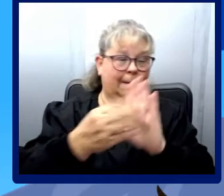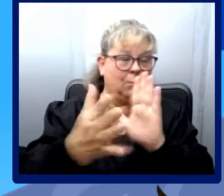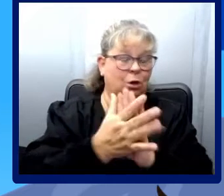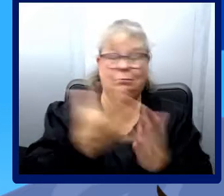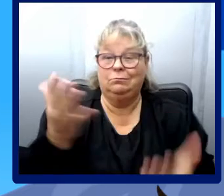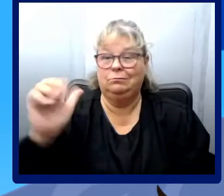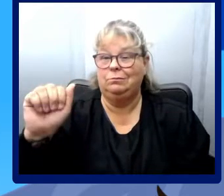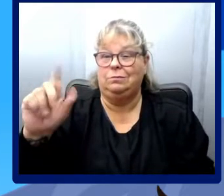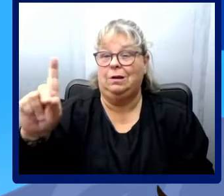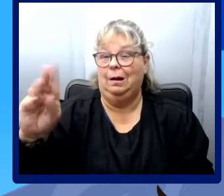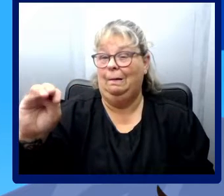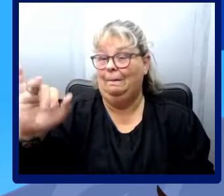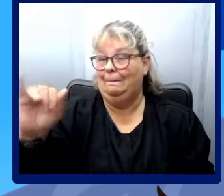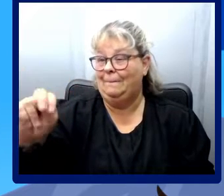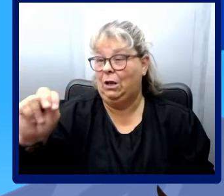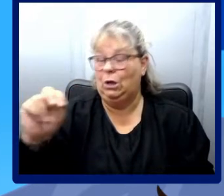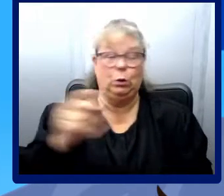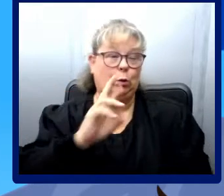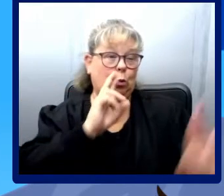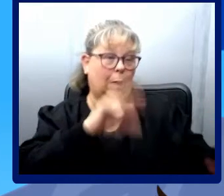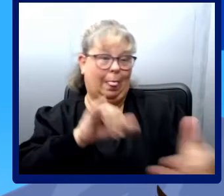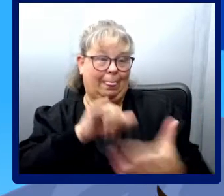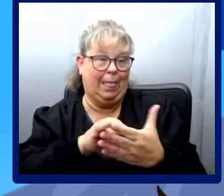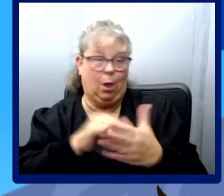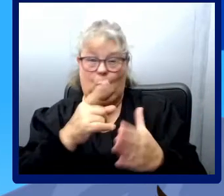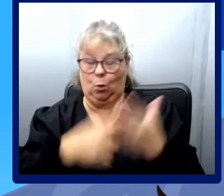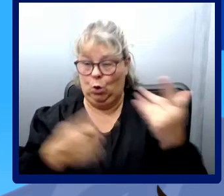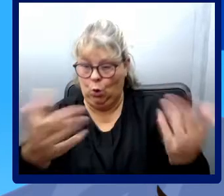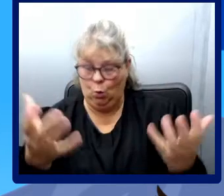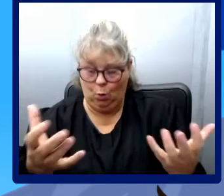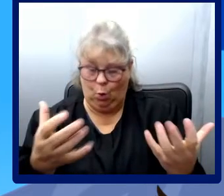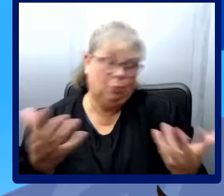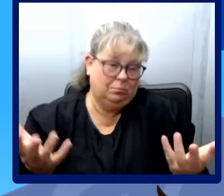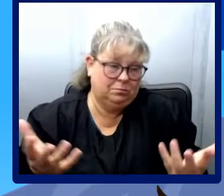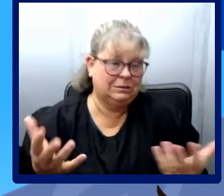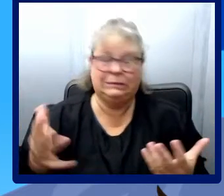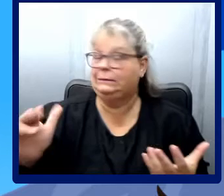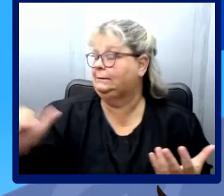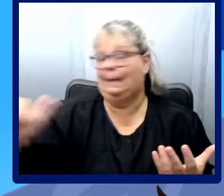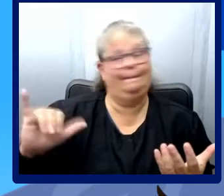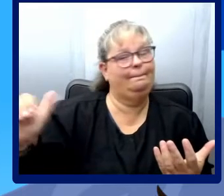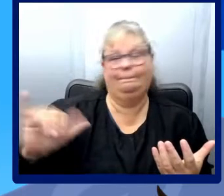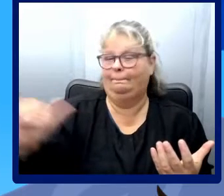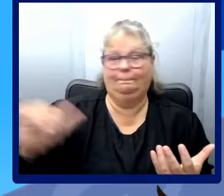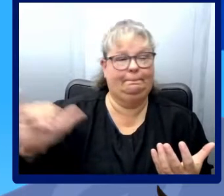para que el usuario pueda responder al mensaje si lo desea. Editar acción de "enviar correo electrónico" Y lo mismo ocurre con el usuario actual